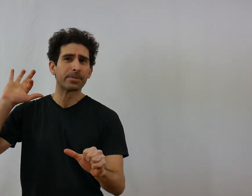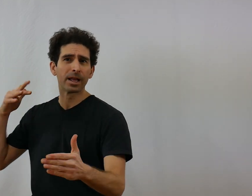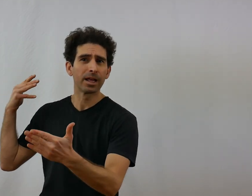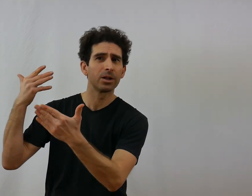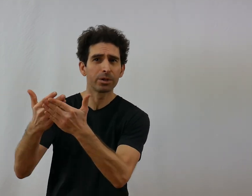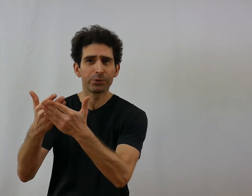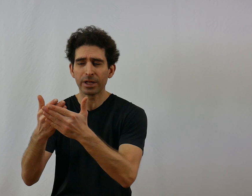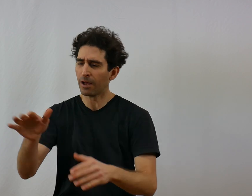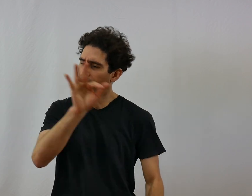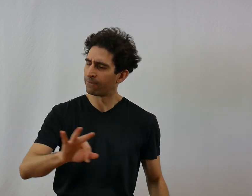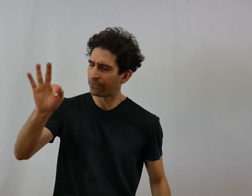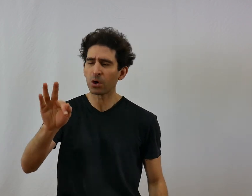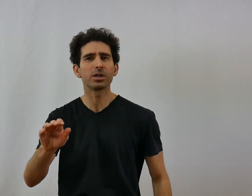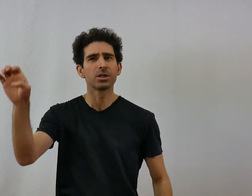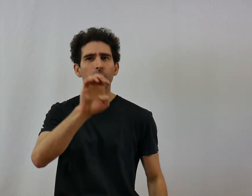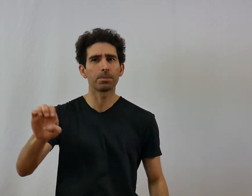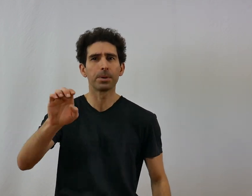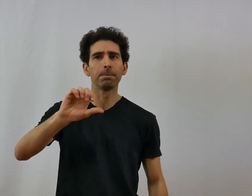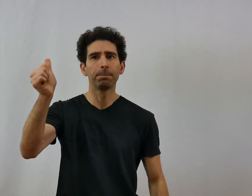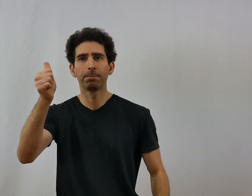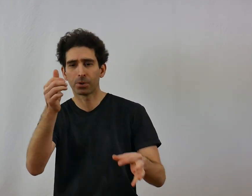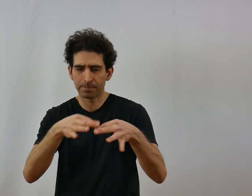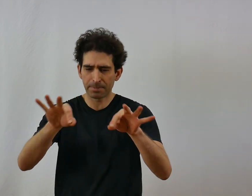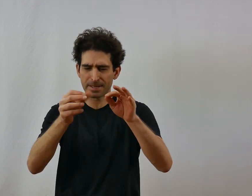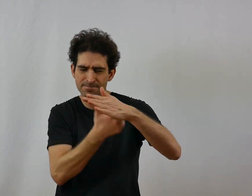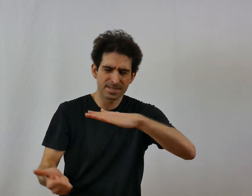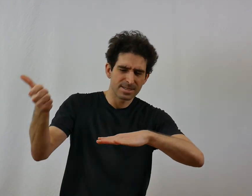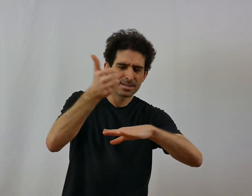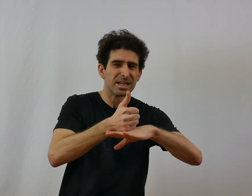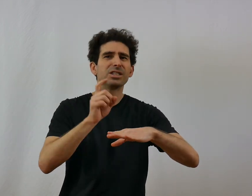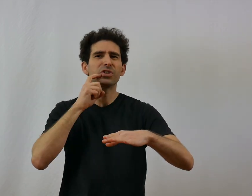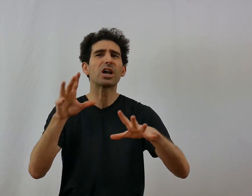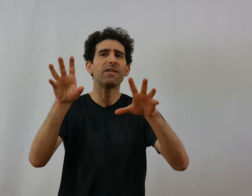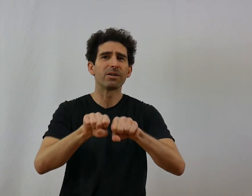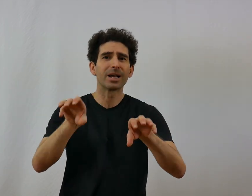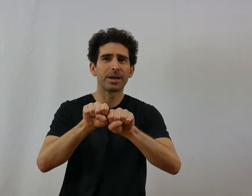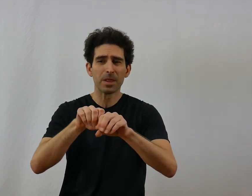Depuis, la France est le premier producteur européen de sucre